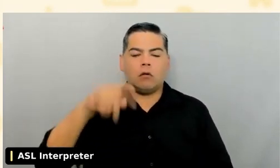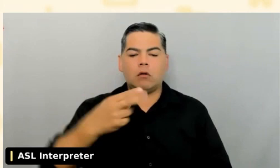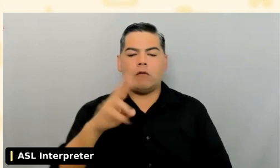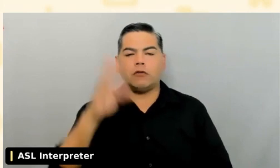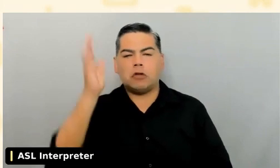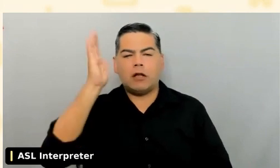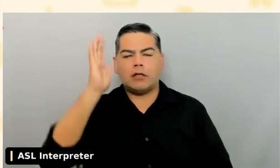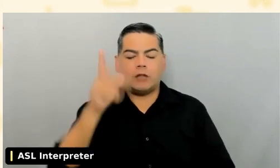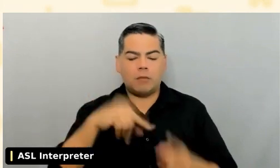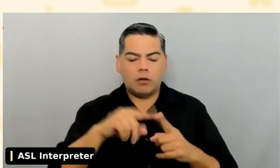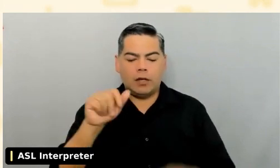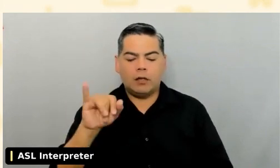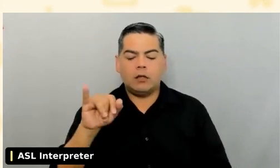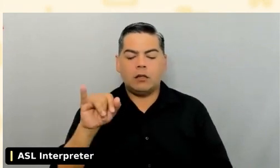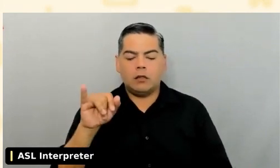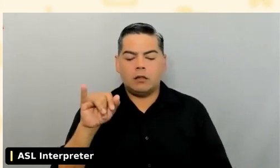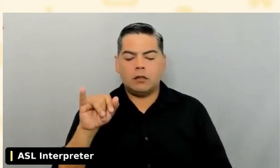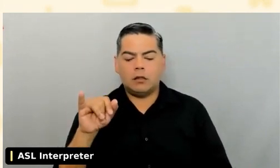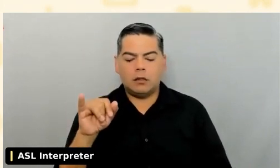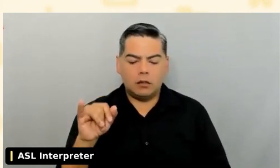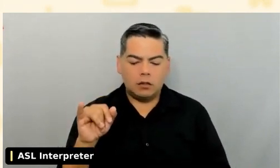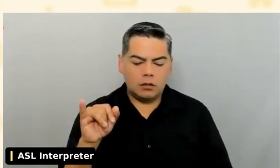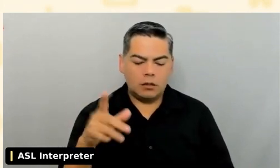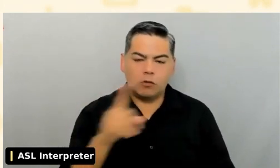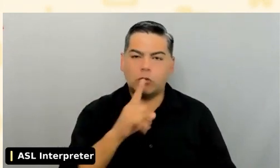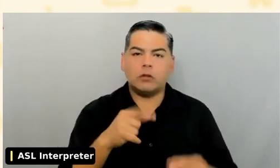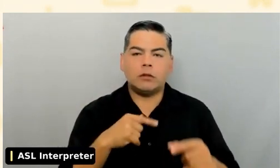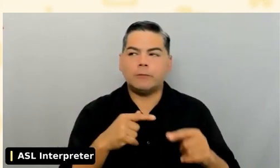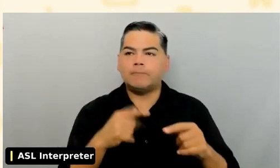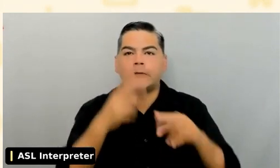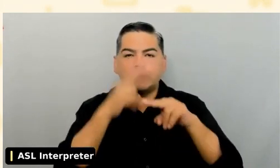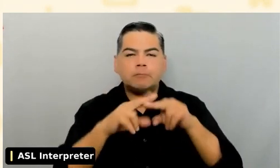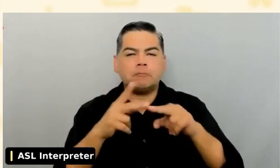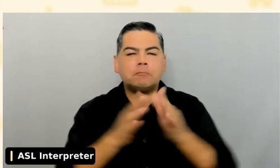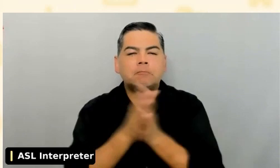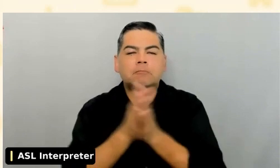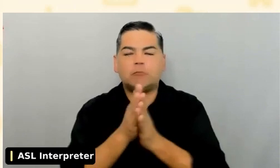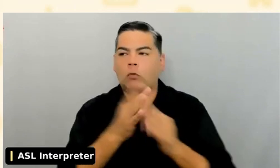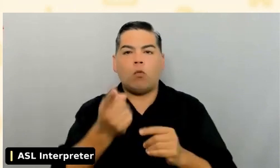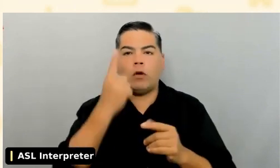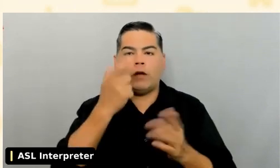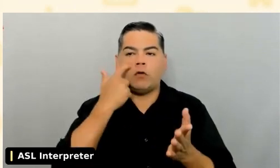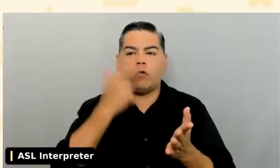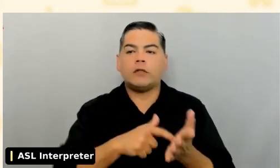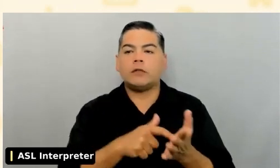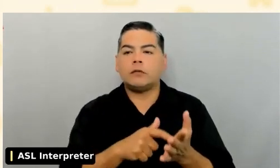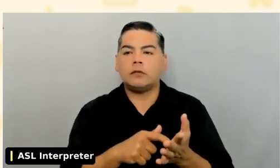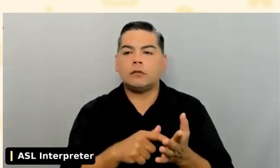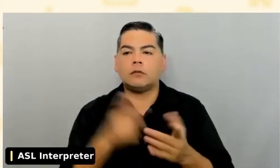y es muy entretenido con ellas. Y una de las cosas que he notado es cuando él habla de eso,